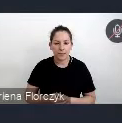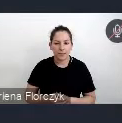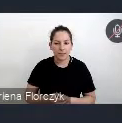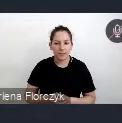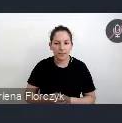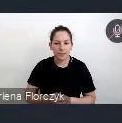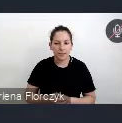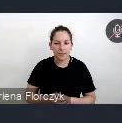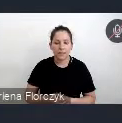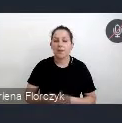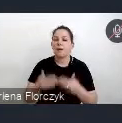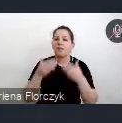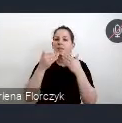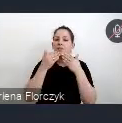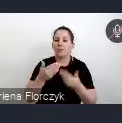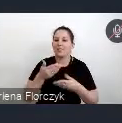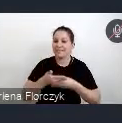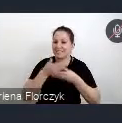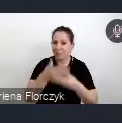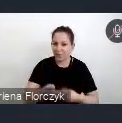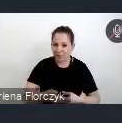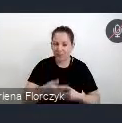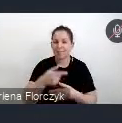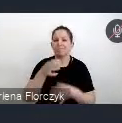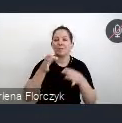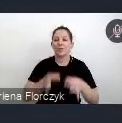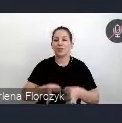Dziękuję za zaproszenie na te dzisiejsze spotkanie,